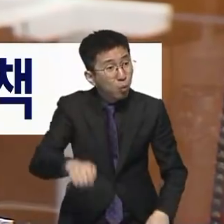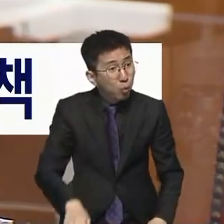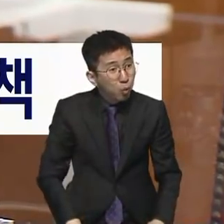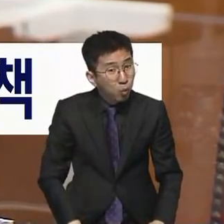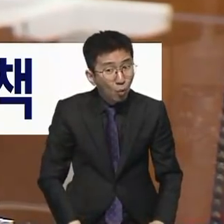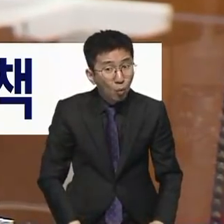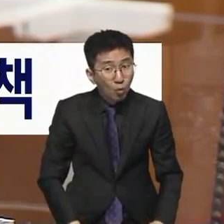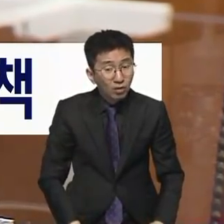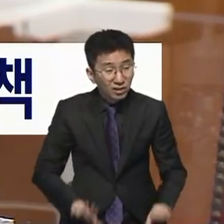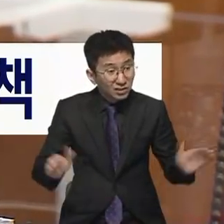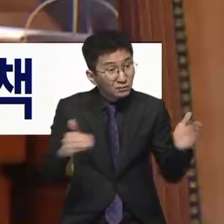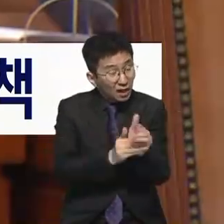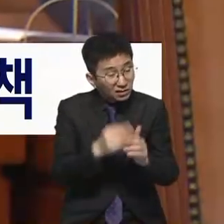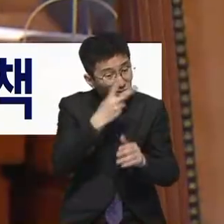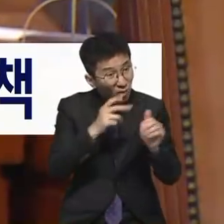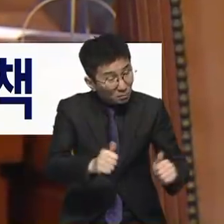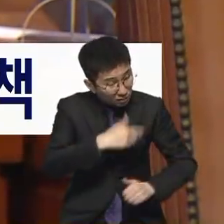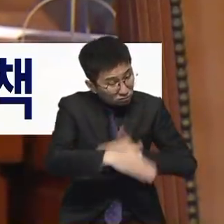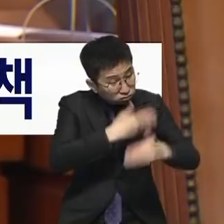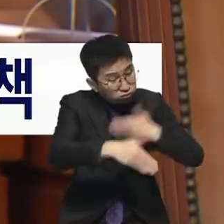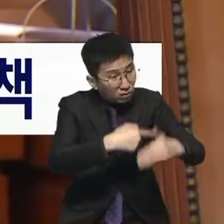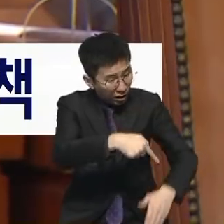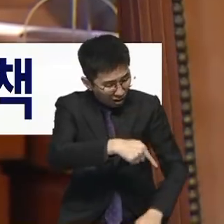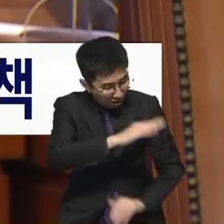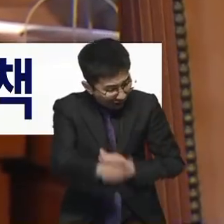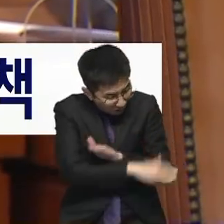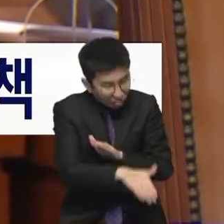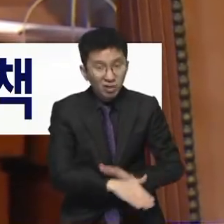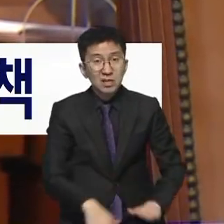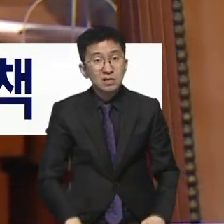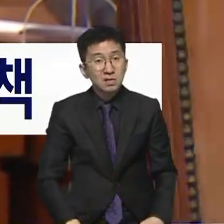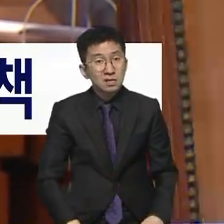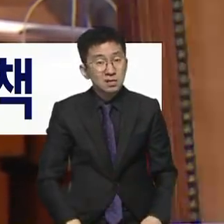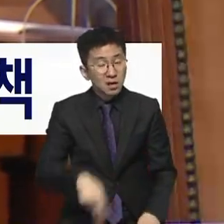함께 그동안 검찰이 진행해온 수사들을 언급하며 김 총장을 정조준했습니다.